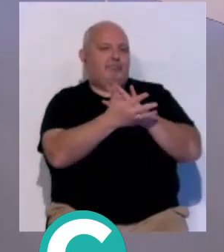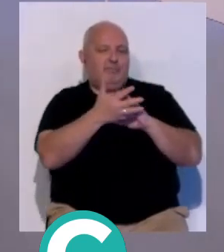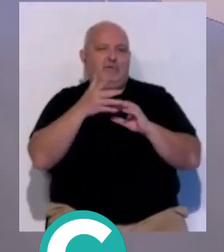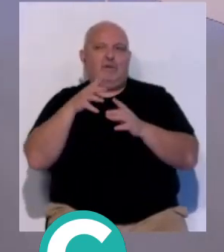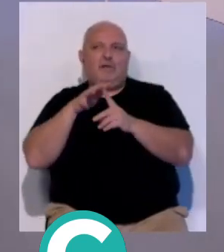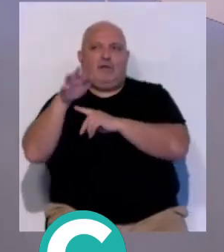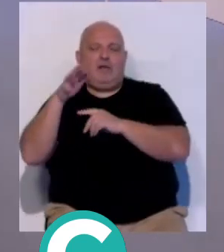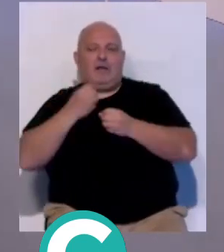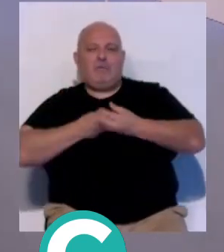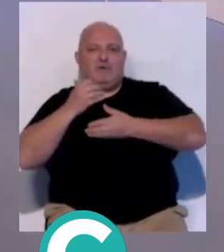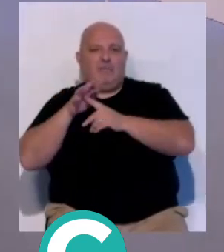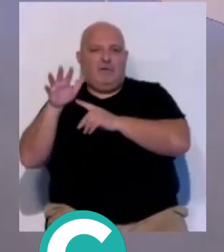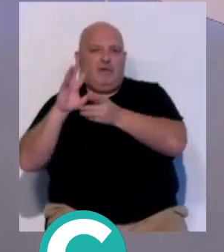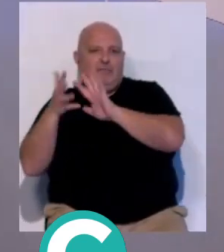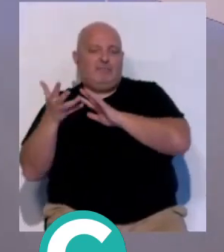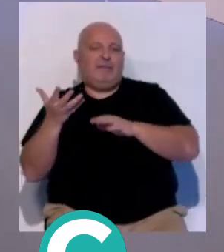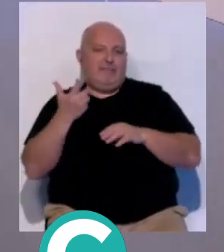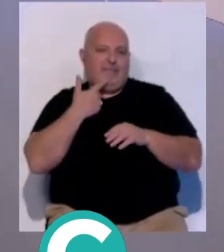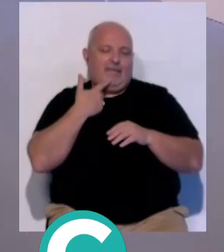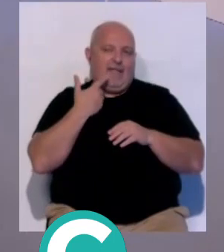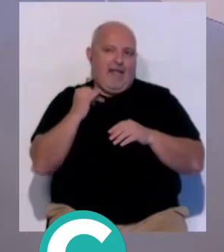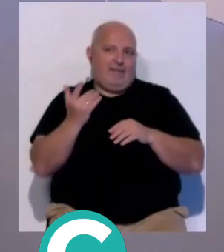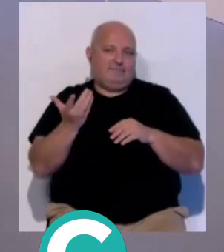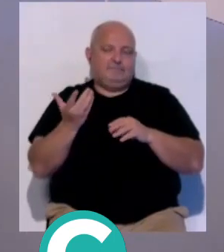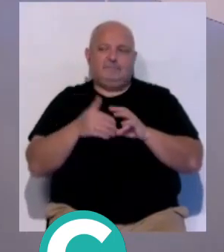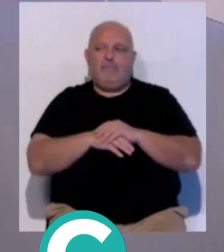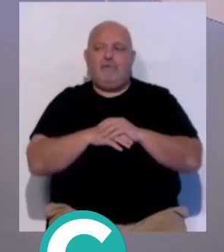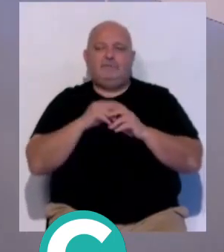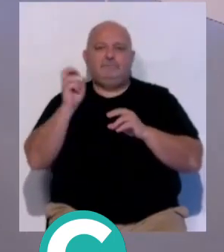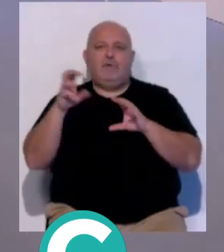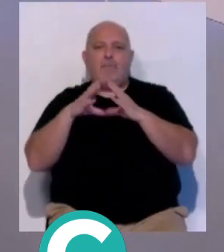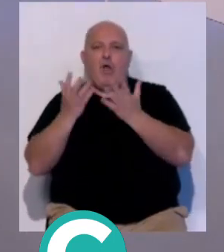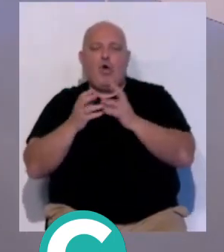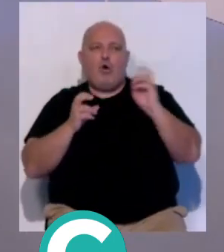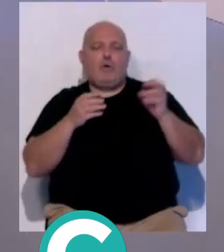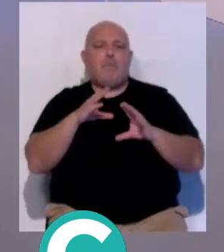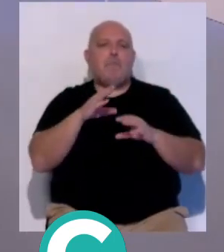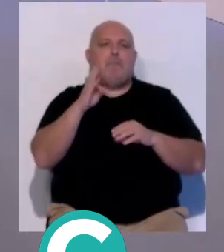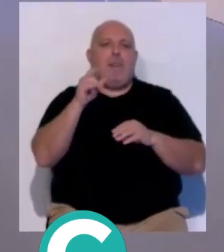expresiones a cada una de las cosas con lo cual uno dice balón otro dice pelota otro dice el